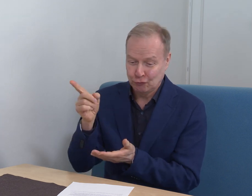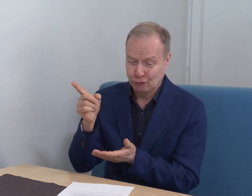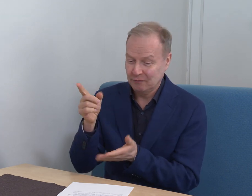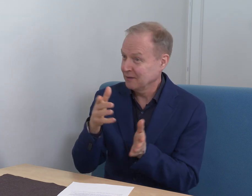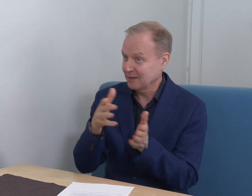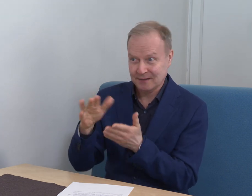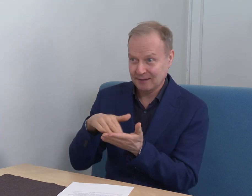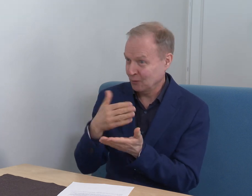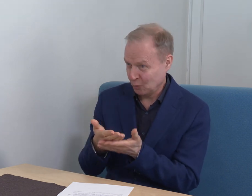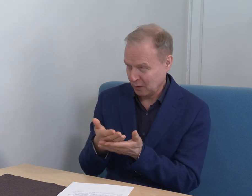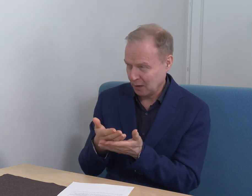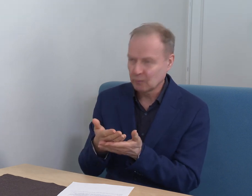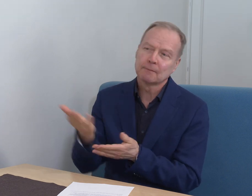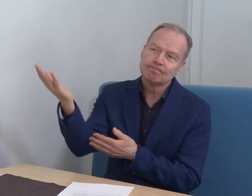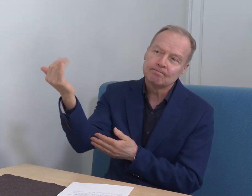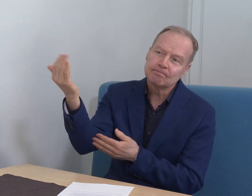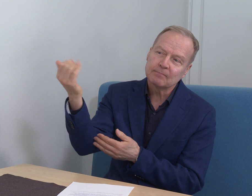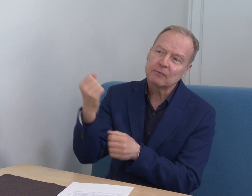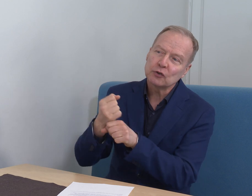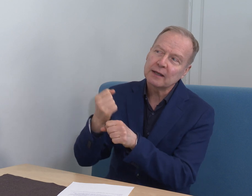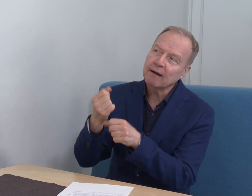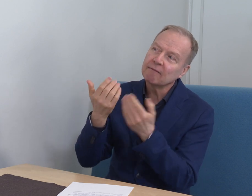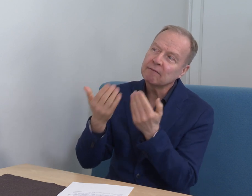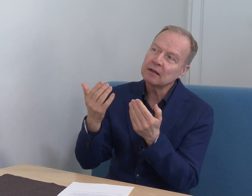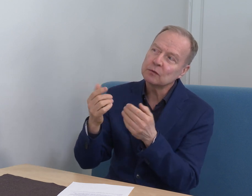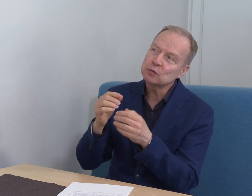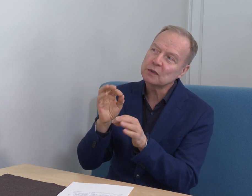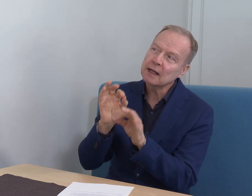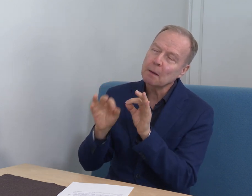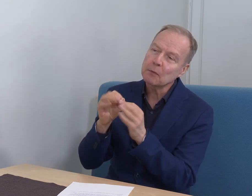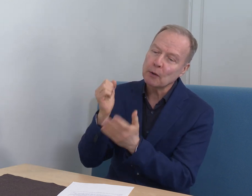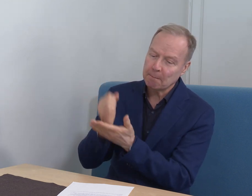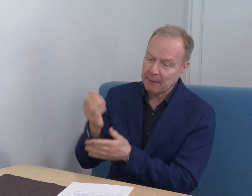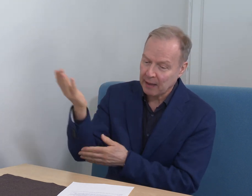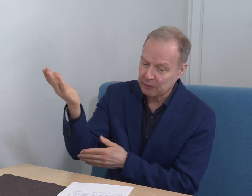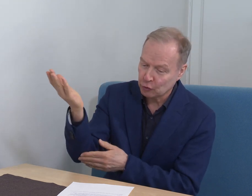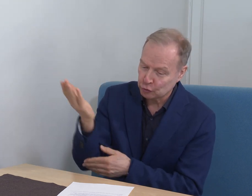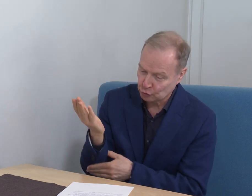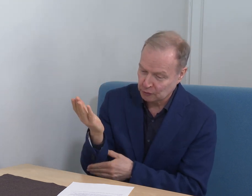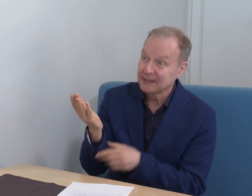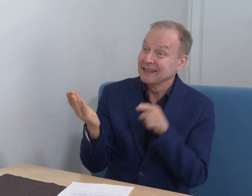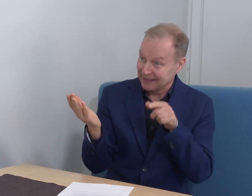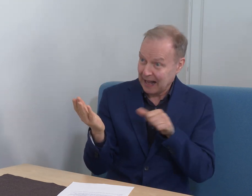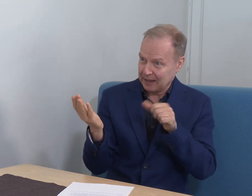jos Kela ei järjestä tulkkausta.